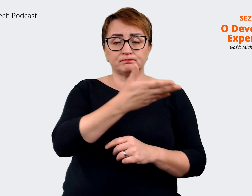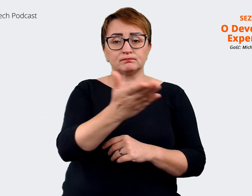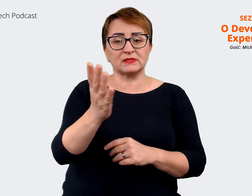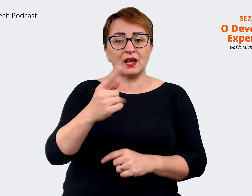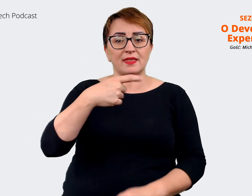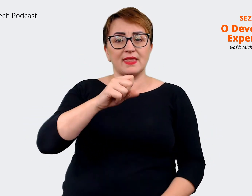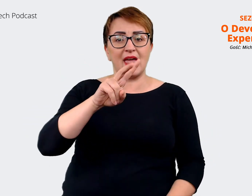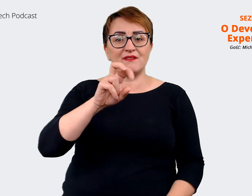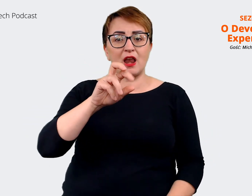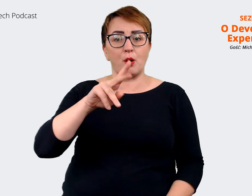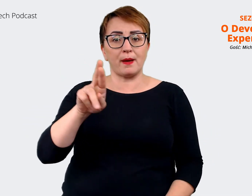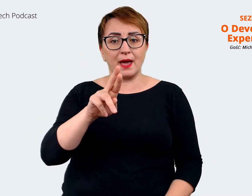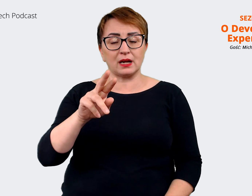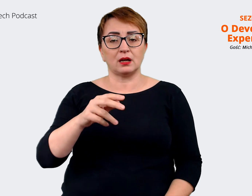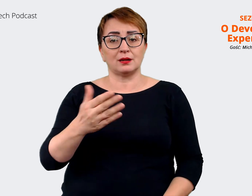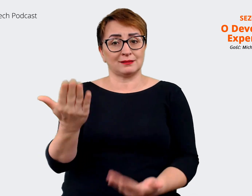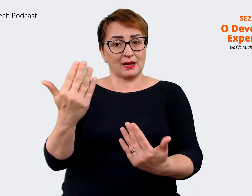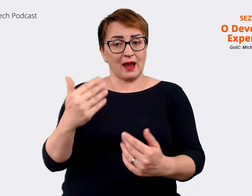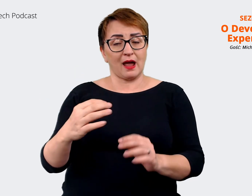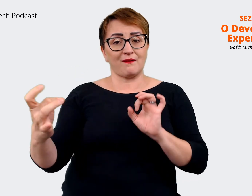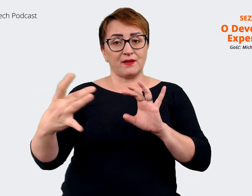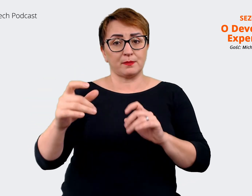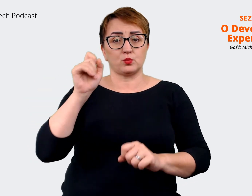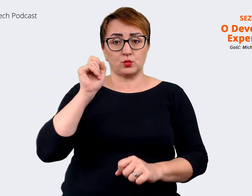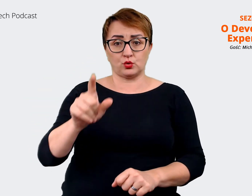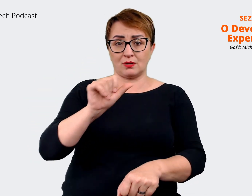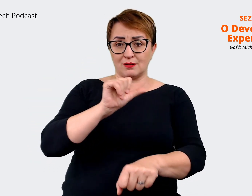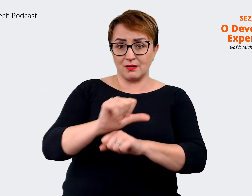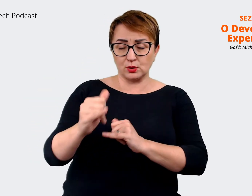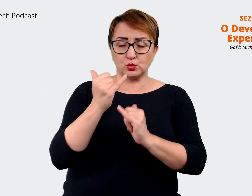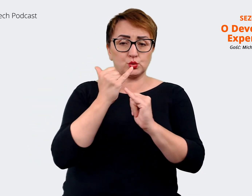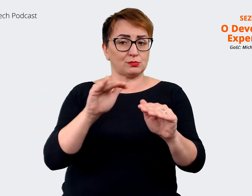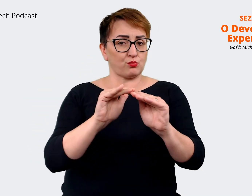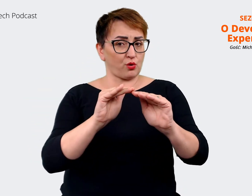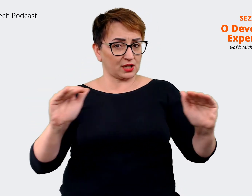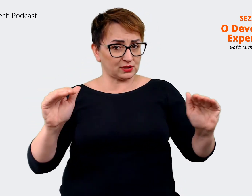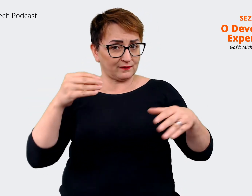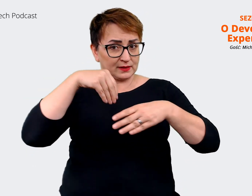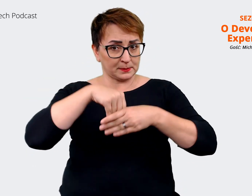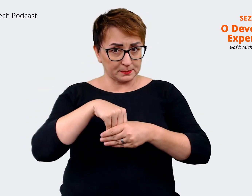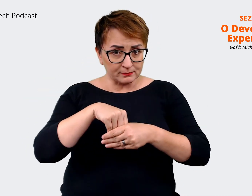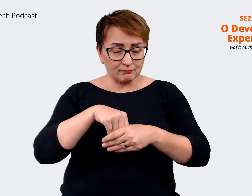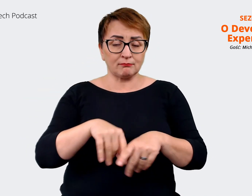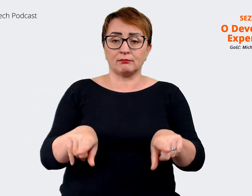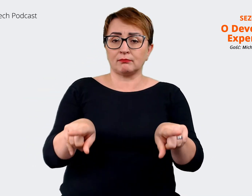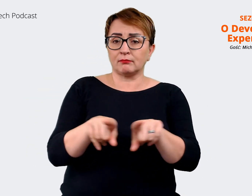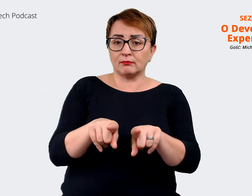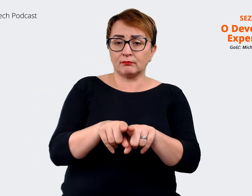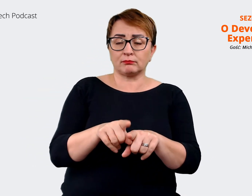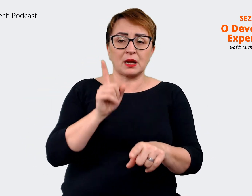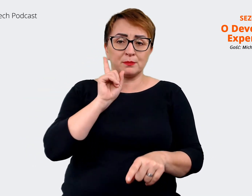developerów, potem feedback jest, dzieje się na różnych płaszczyznach i też tak